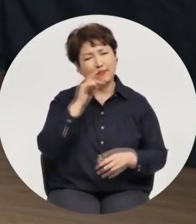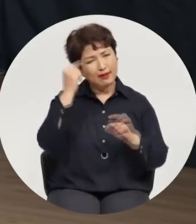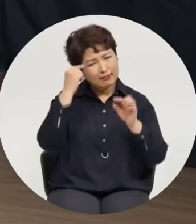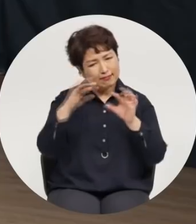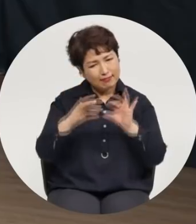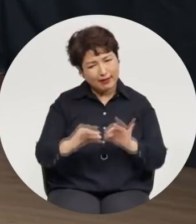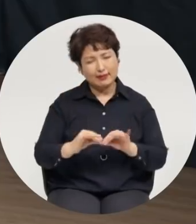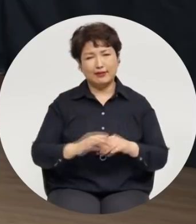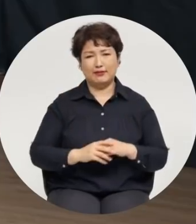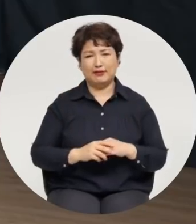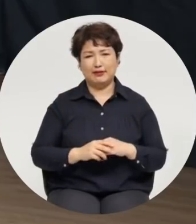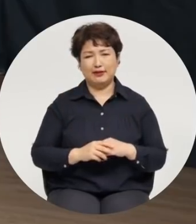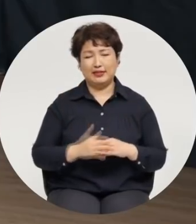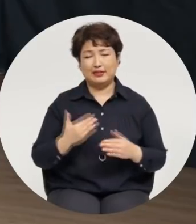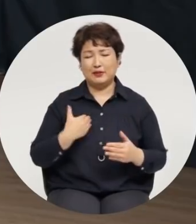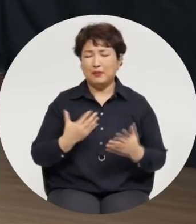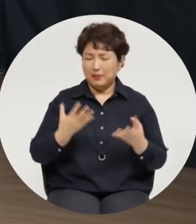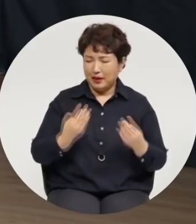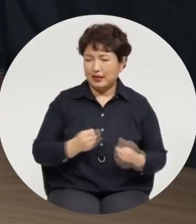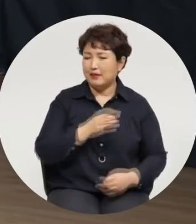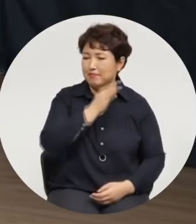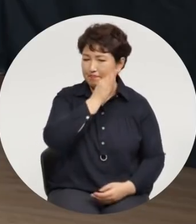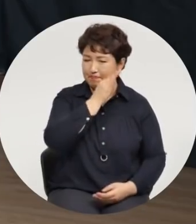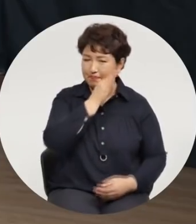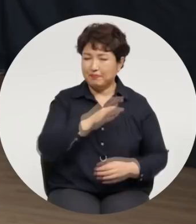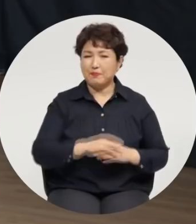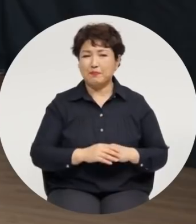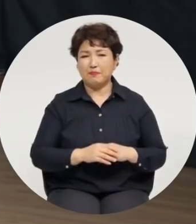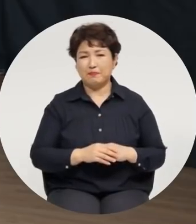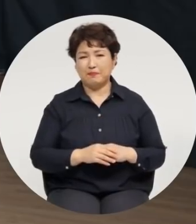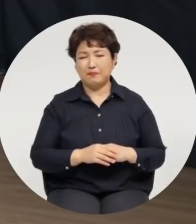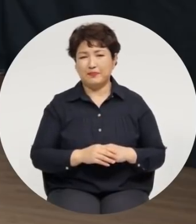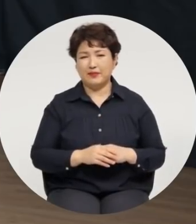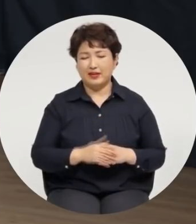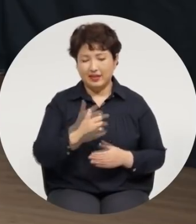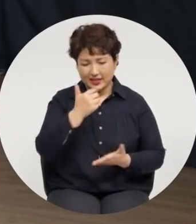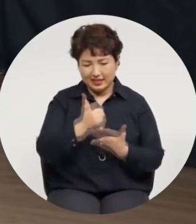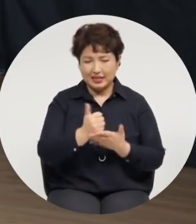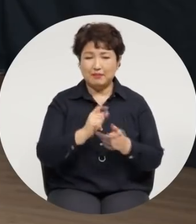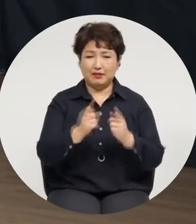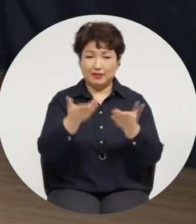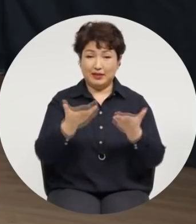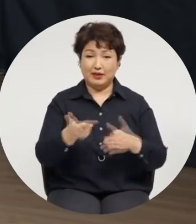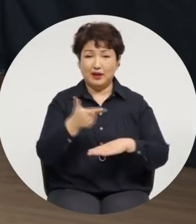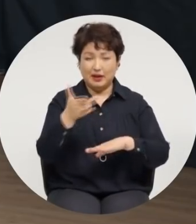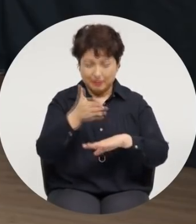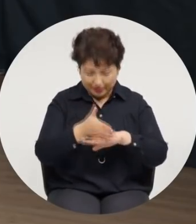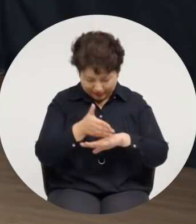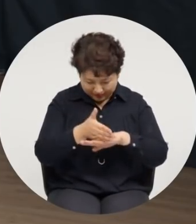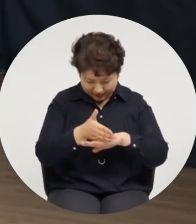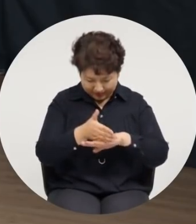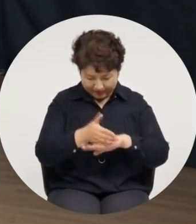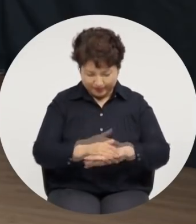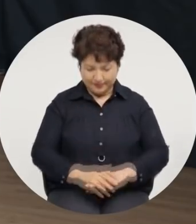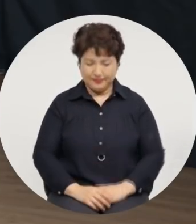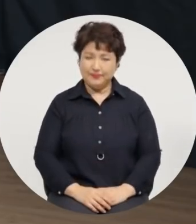그 말씀을 들으니까 많이 부끄러웠습니다 스님 말씀 정말 감사합니다